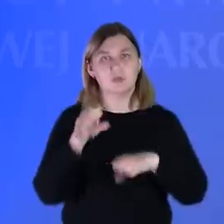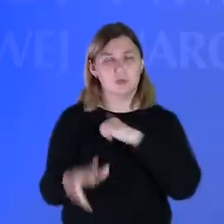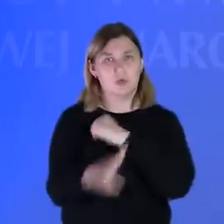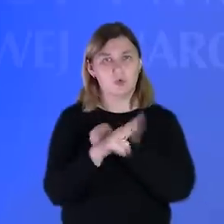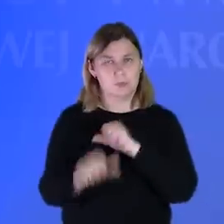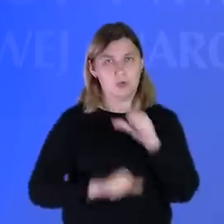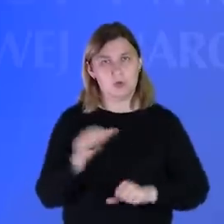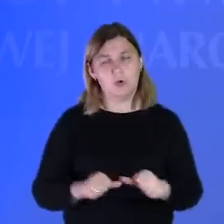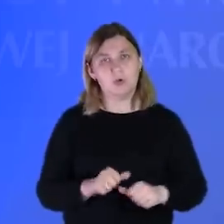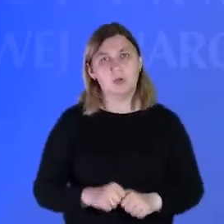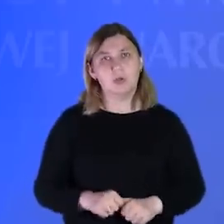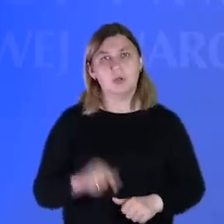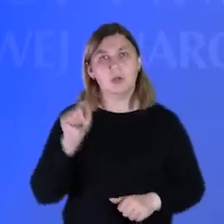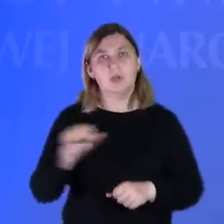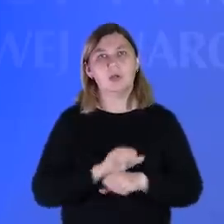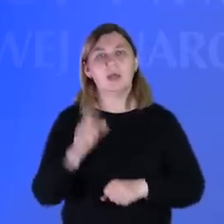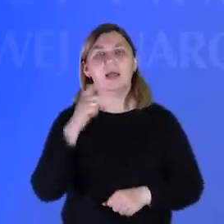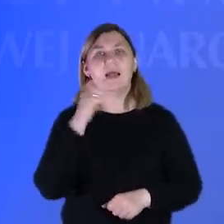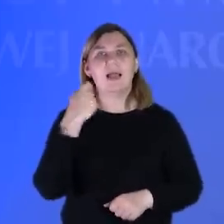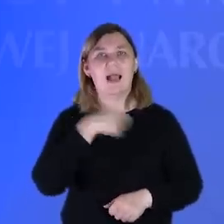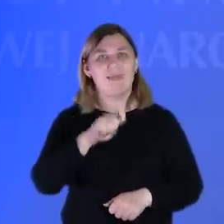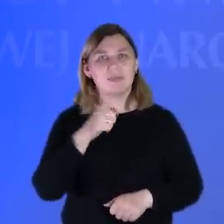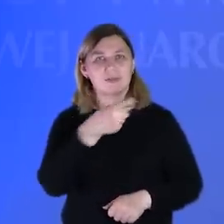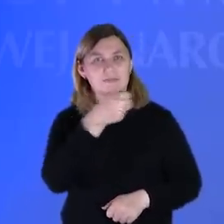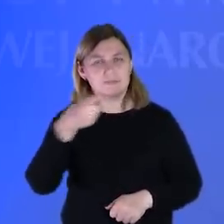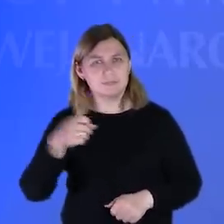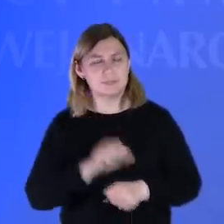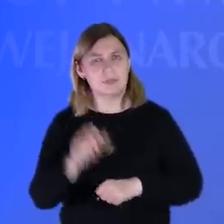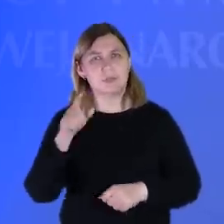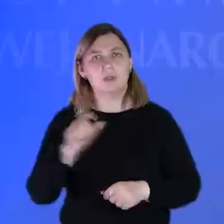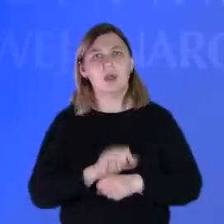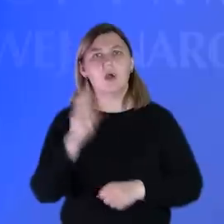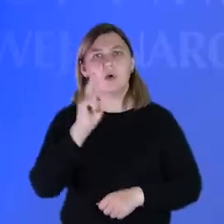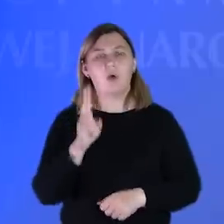roku "Dzieje sprawy Katynia" wskazuje jeszcze na jedną rzecz, jeżeli chodzi o Korpus Ochrony